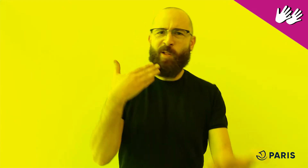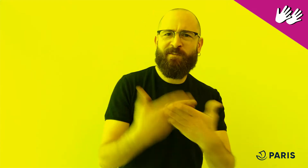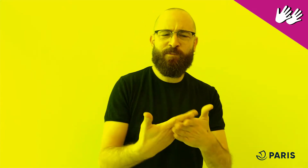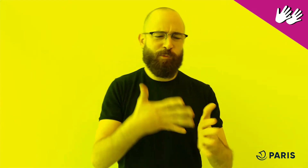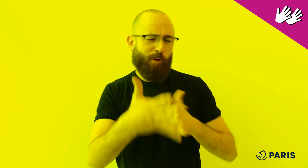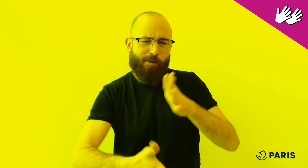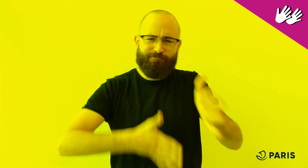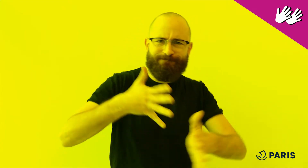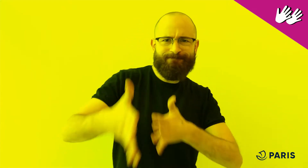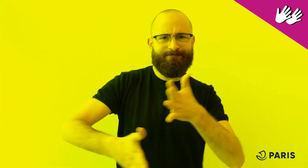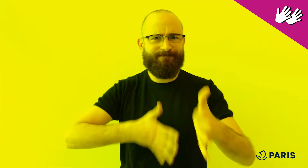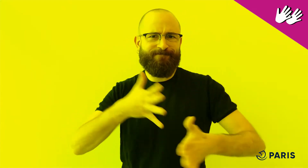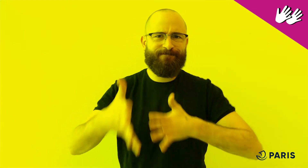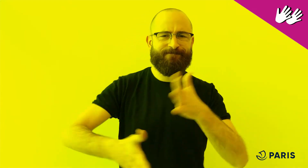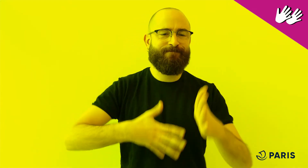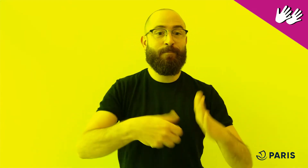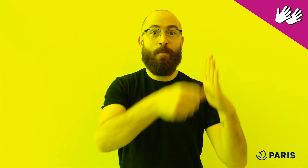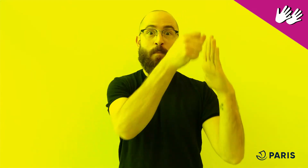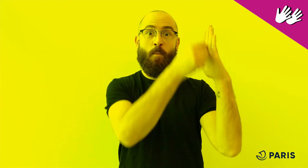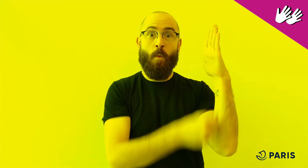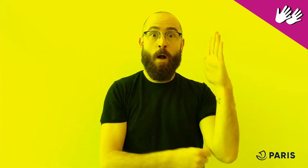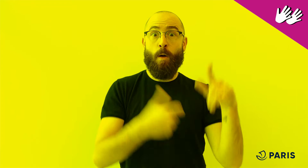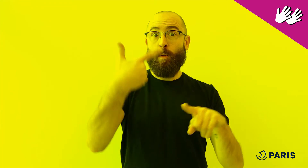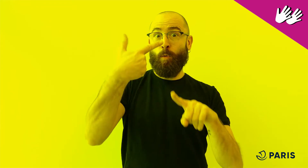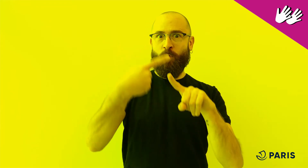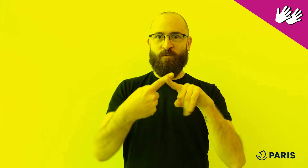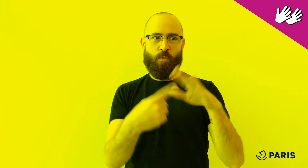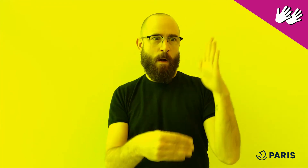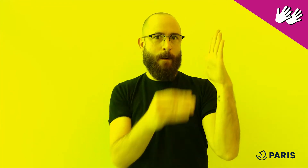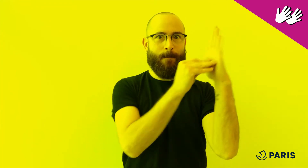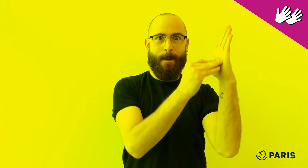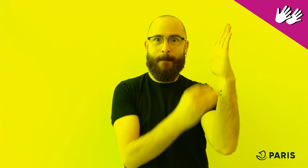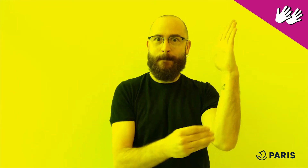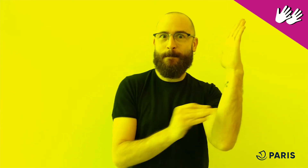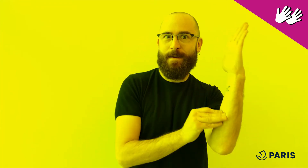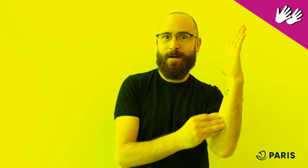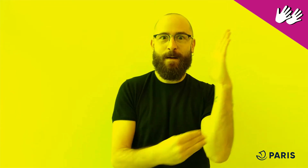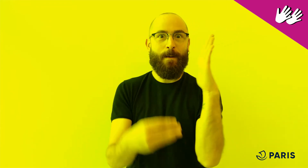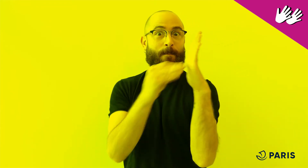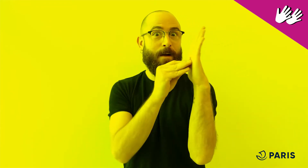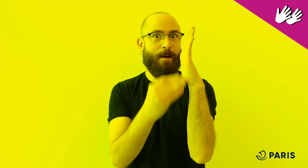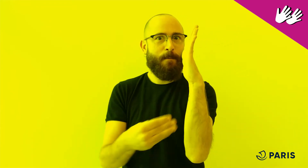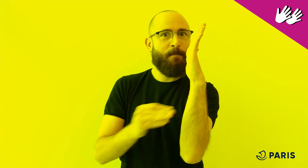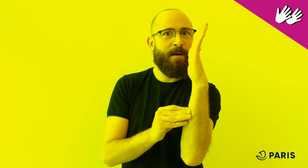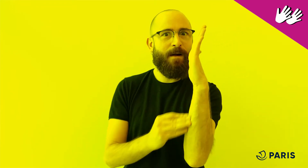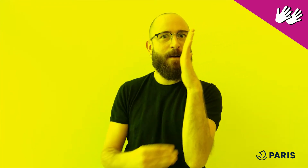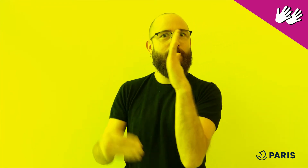Un rendez-vous mensuel pour pratiquer la Langue des Signes Française (LSF).